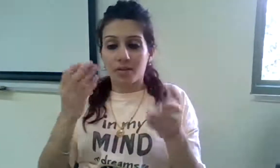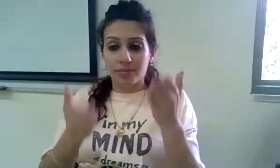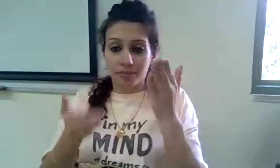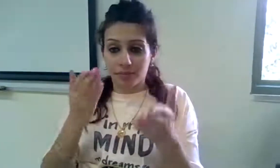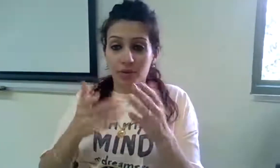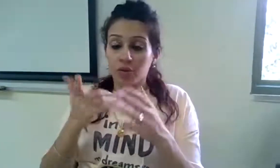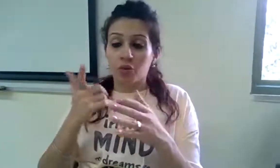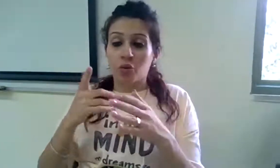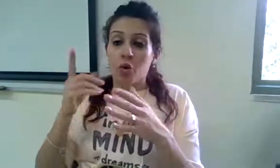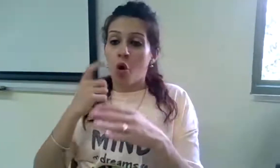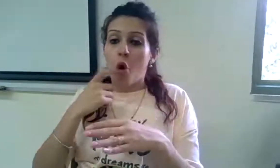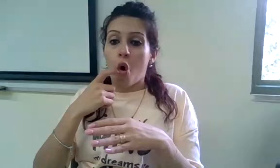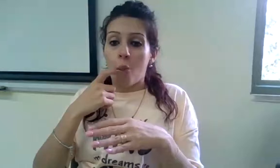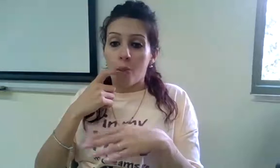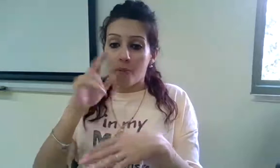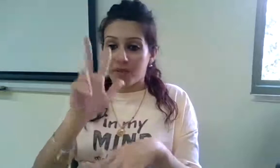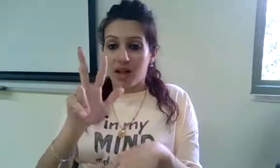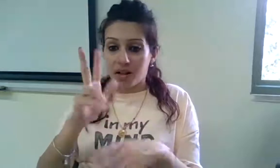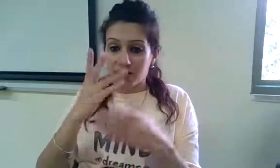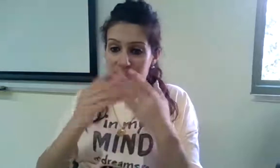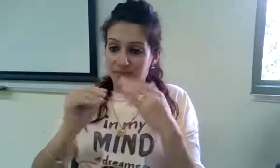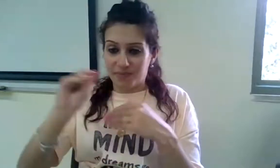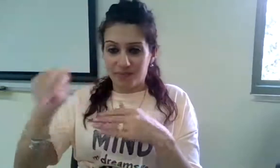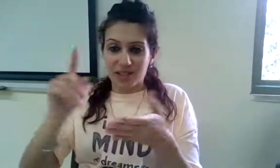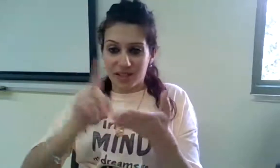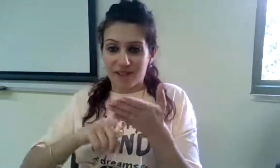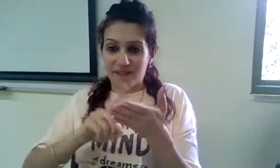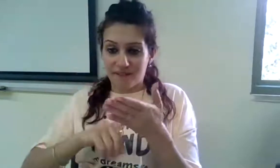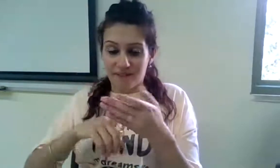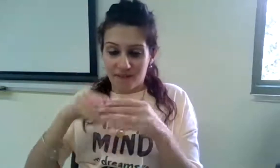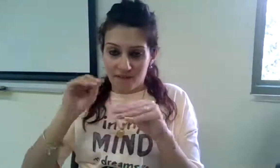ولكنا أيضا من الواضح جدا بانه